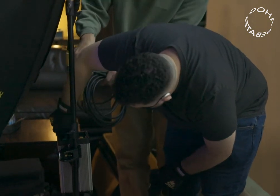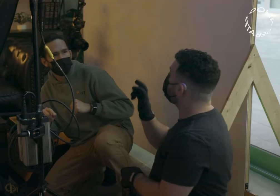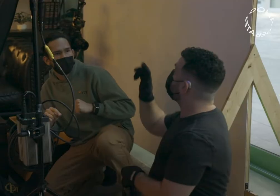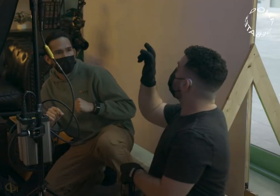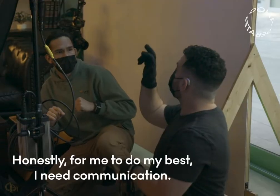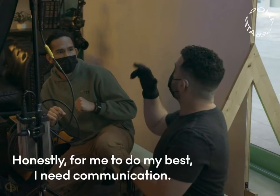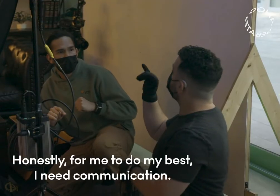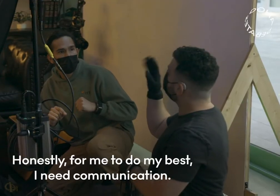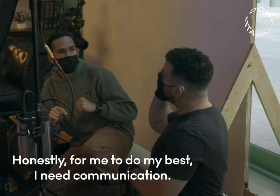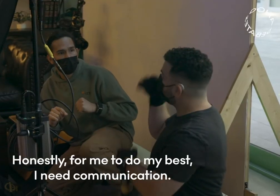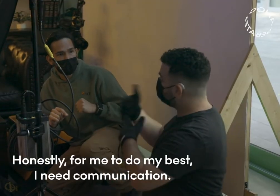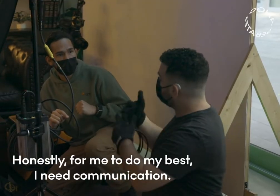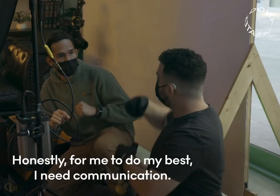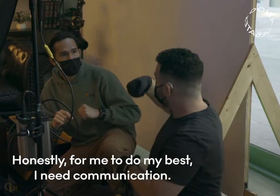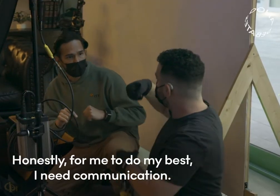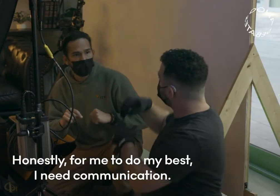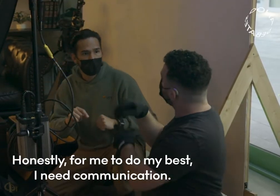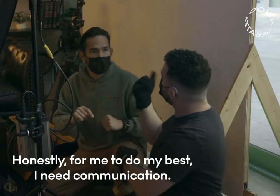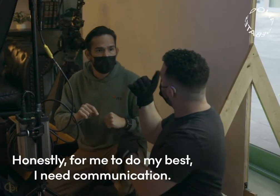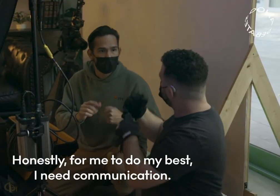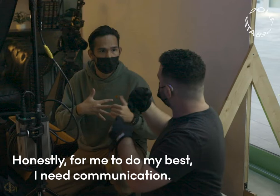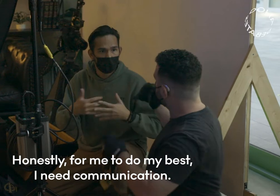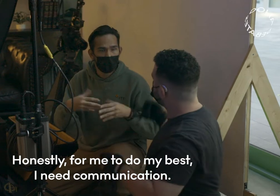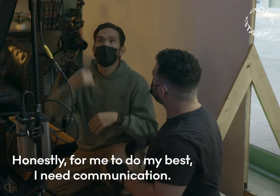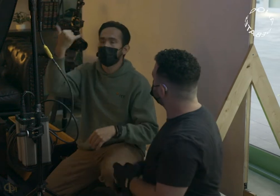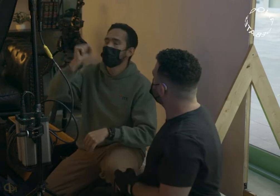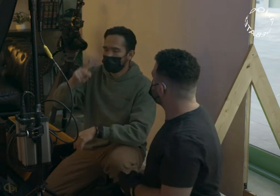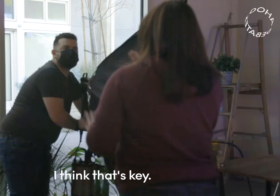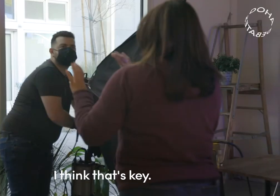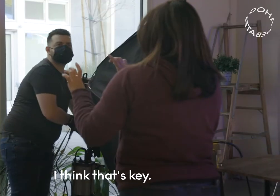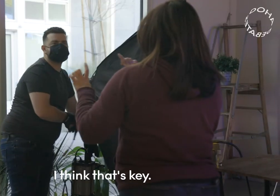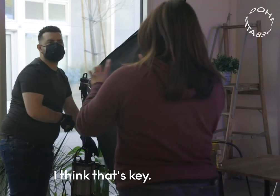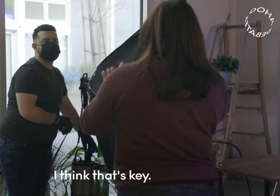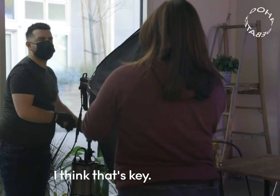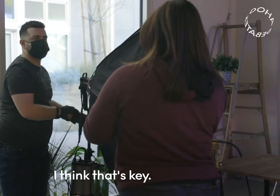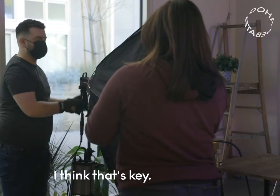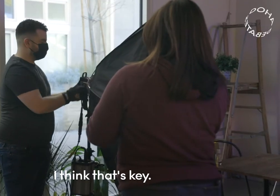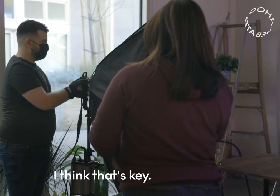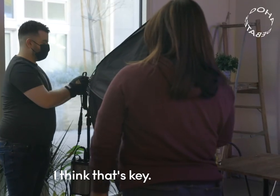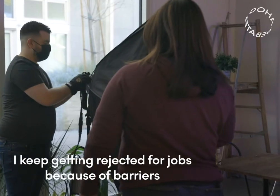بصراحة، كي أبذل قصارى جهدي، أحتاج إلى التواصل. أظن أن هذا أمر أساسي.